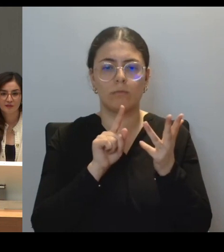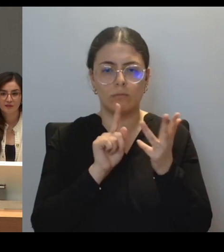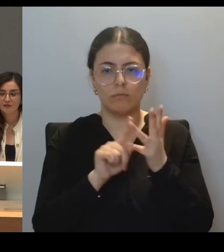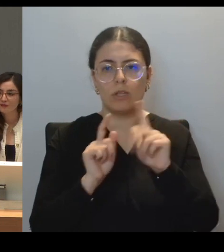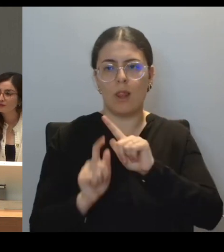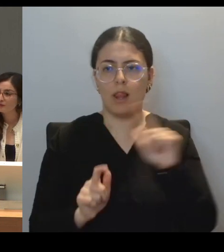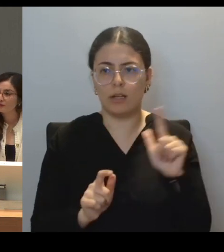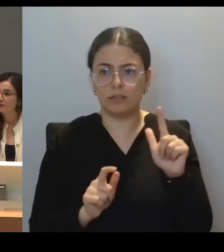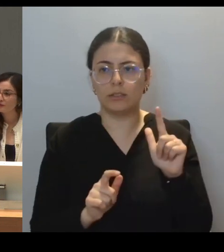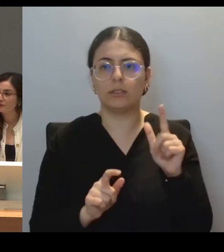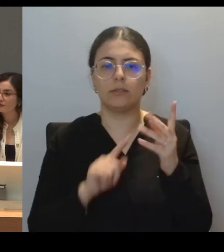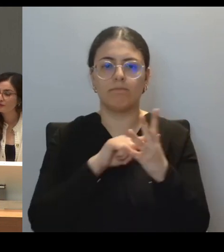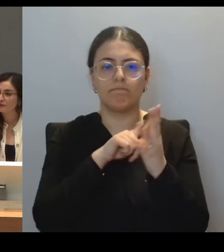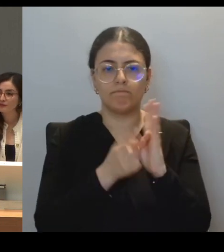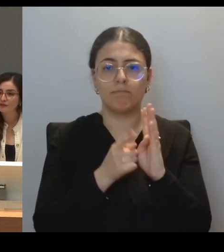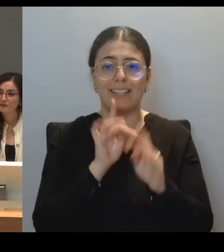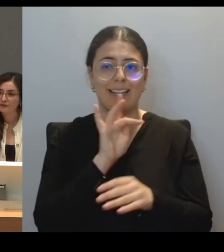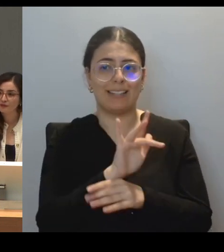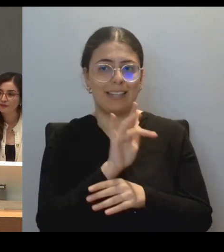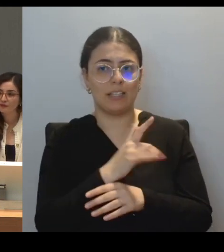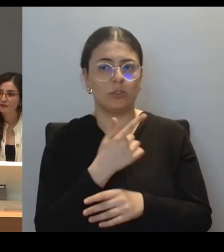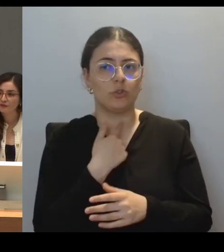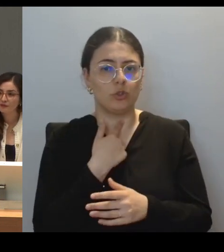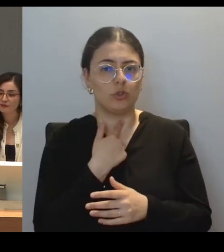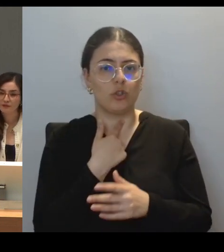der AfD Fraktion, Enthaltungen.